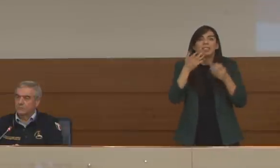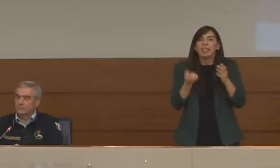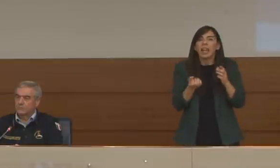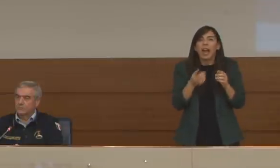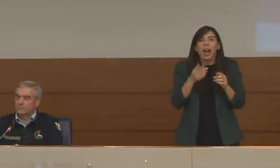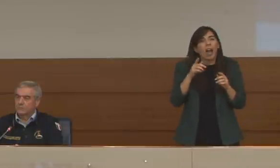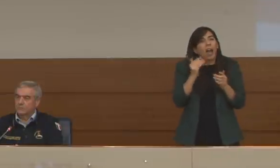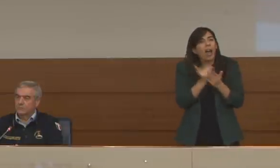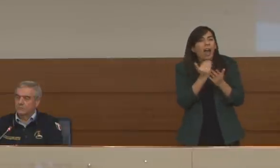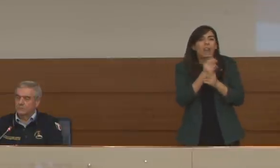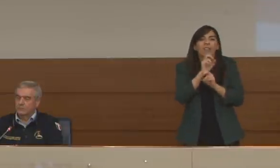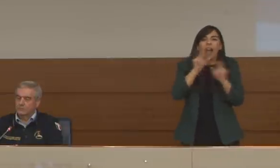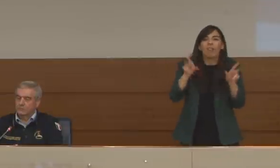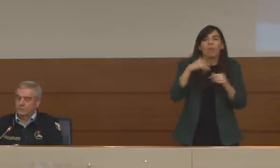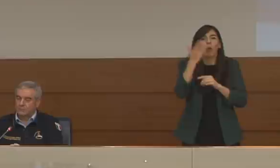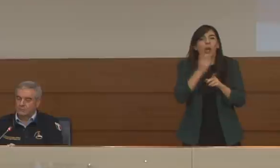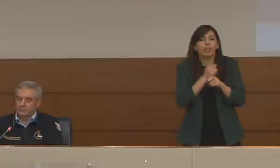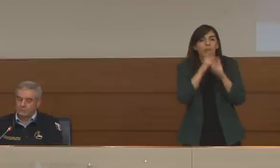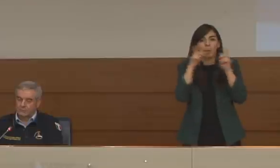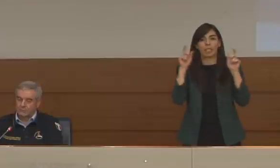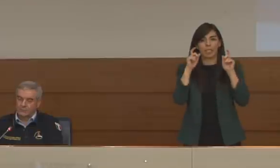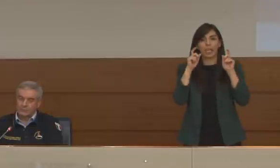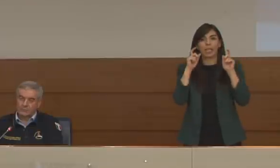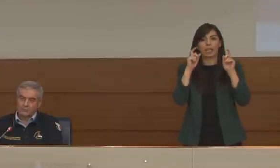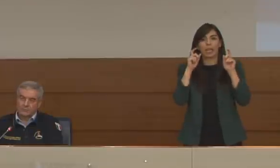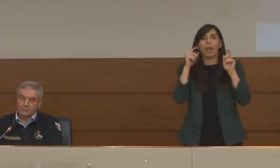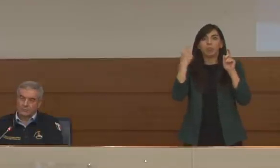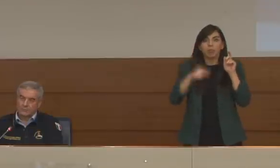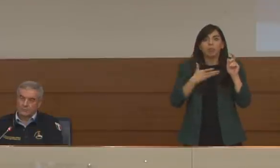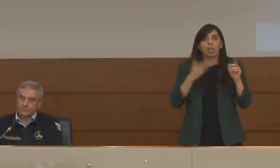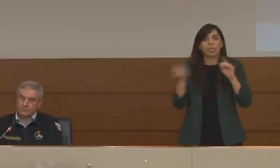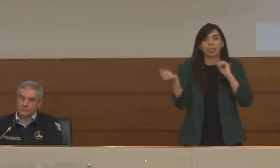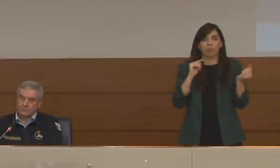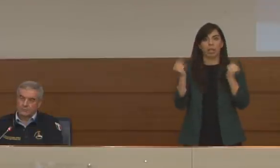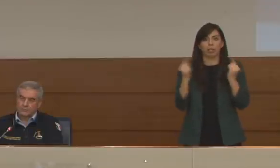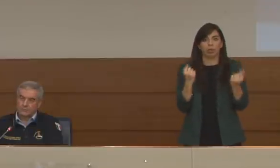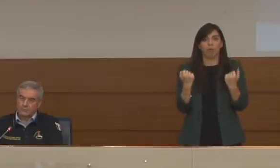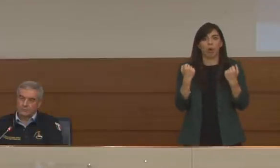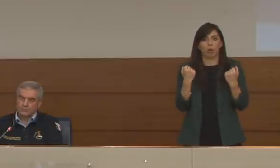solo per motivi scientifici, anche su quello c'è un dibattito, insomma, anche in